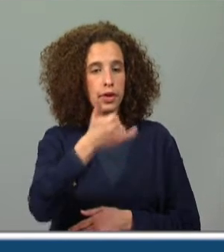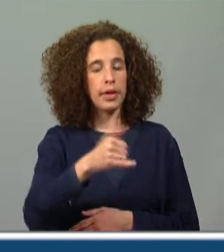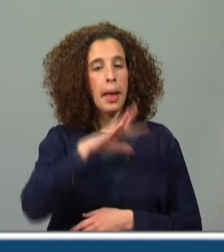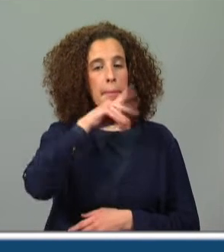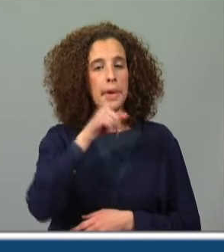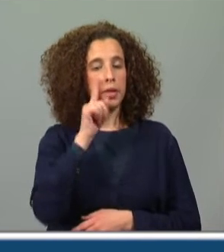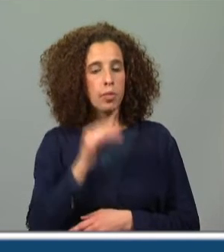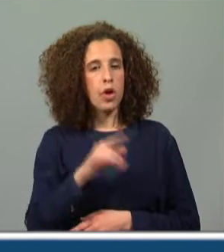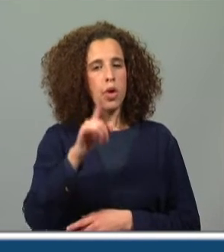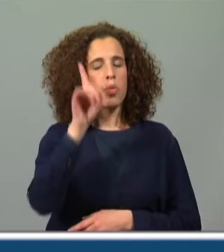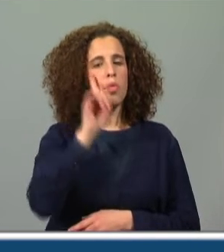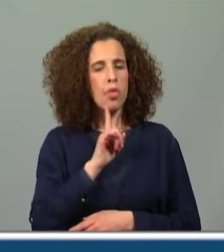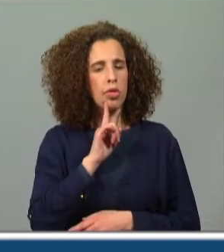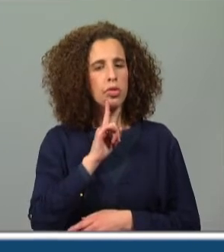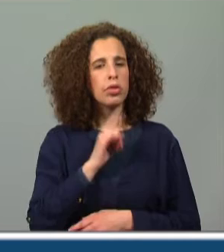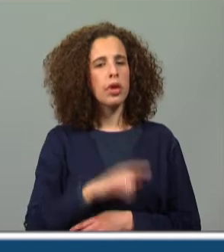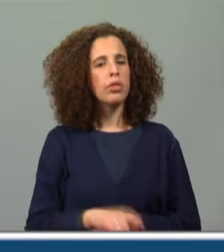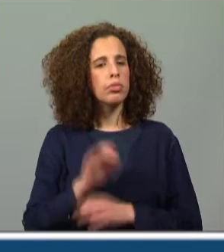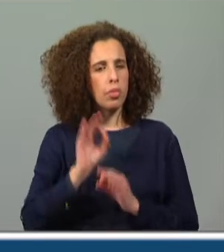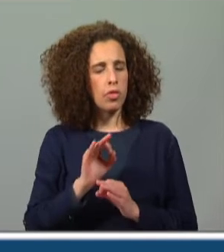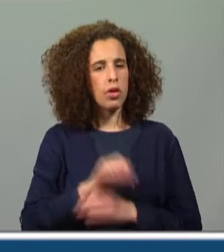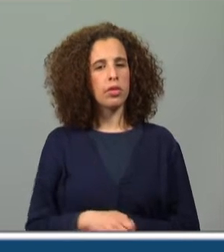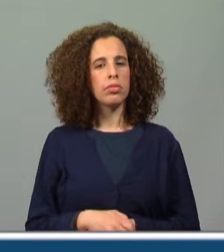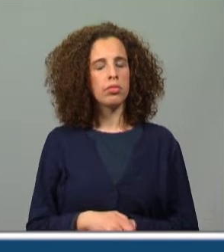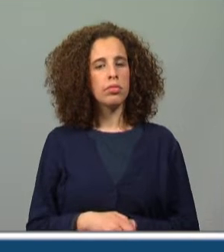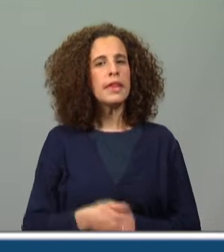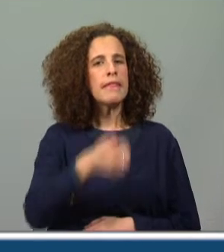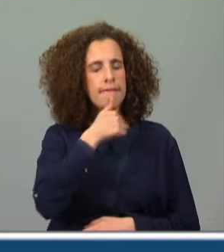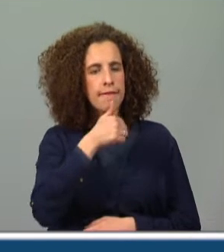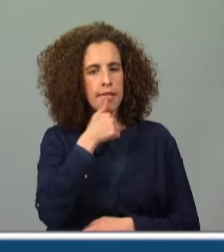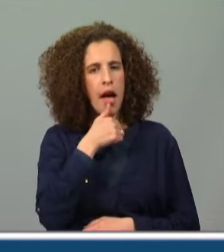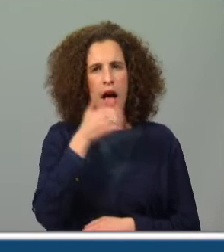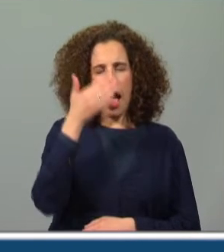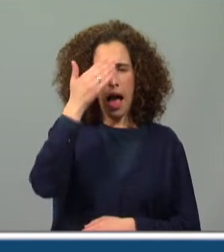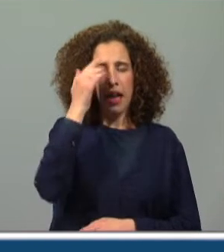menina é uma mulher perspicaz sensível e firme precede que algo estranho se passa 女孩是一個敏感而有洞察力的女人堅定的先於奇怪的事情發生